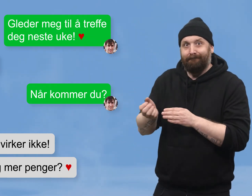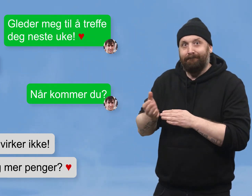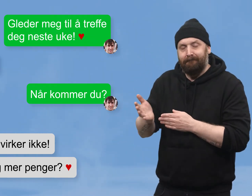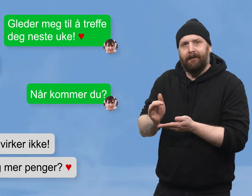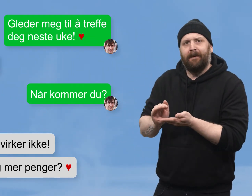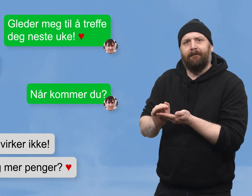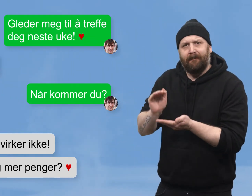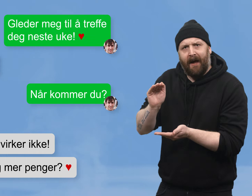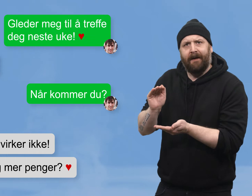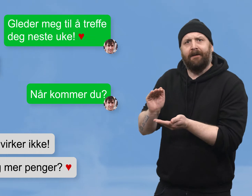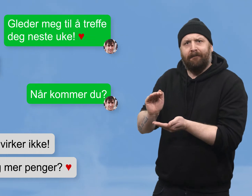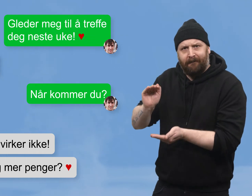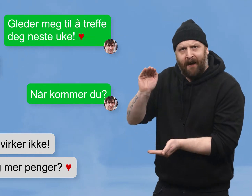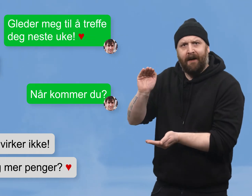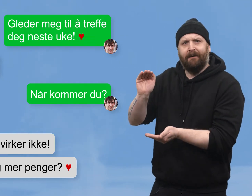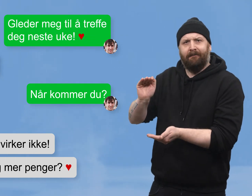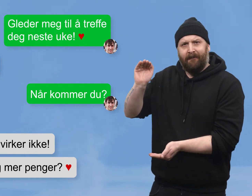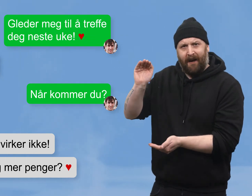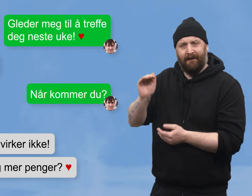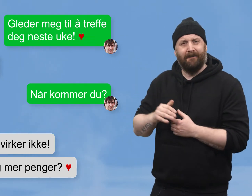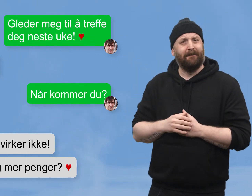Og de ber om mer og mer og mer.